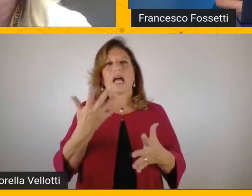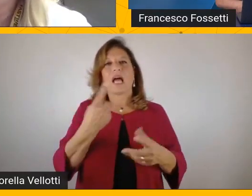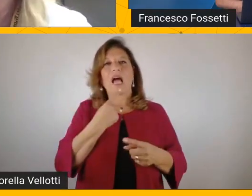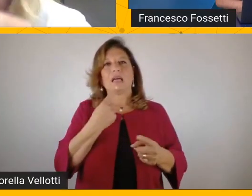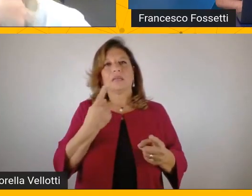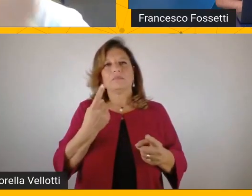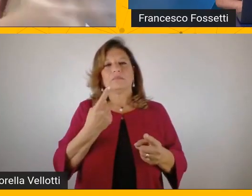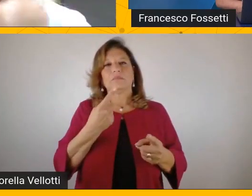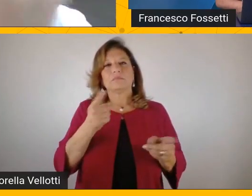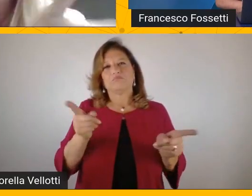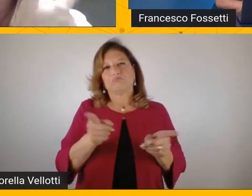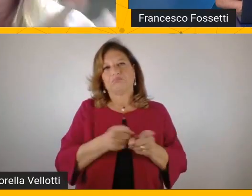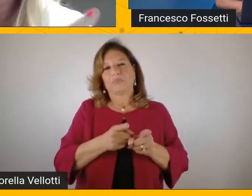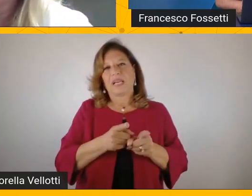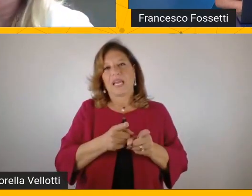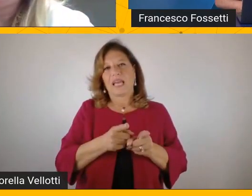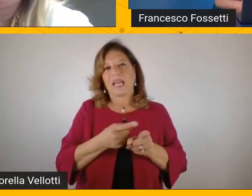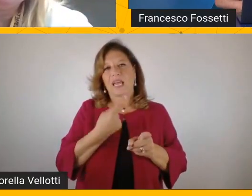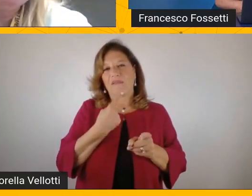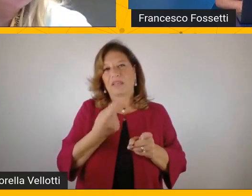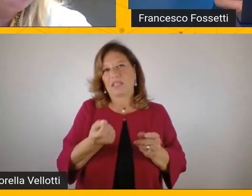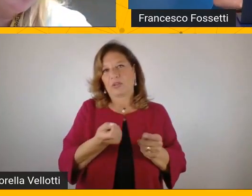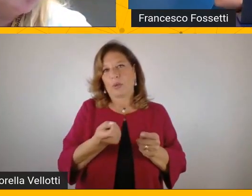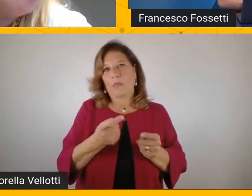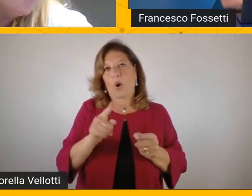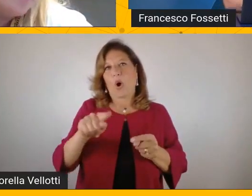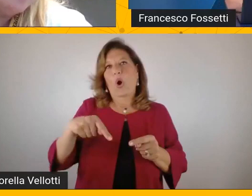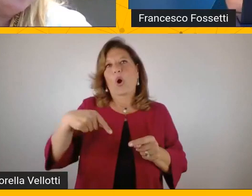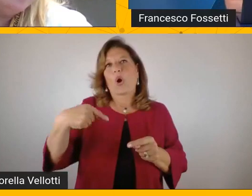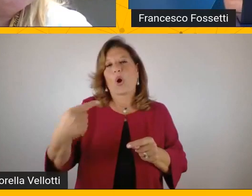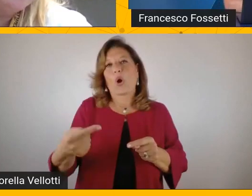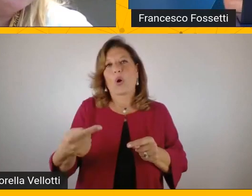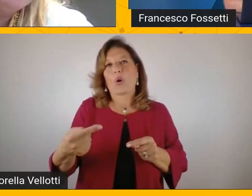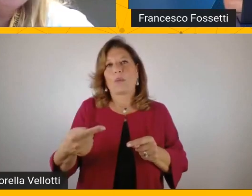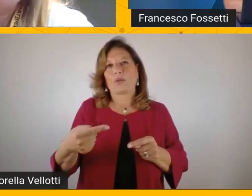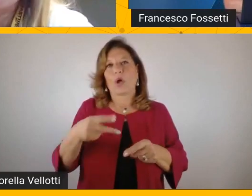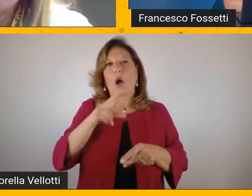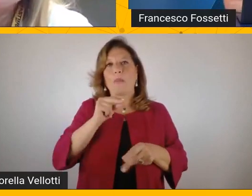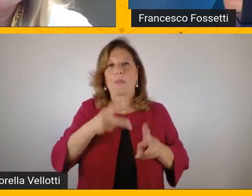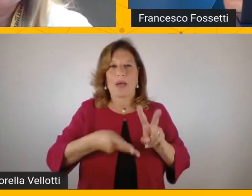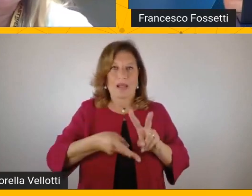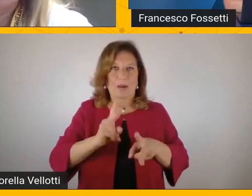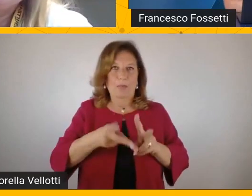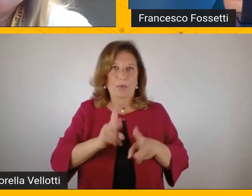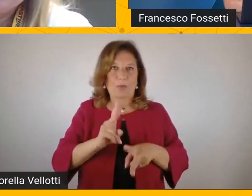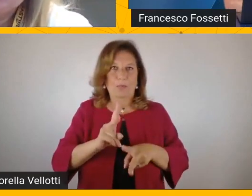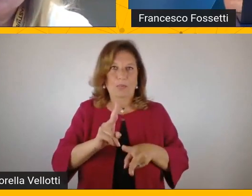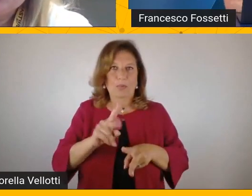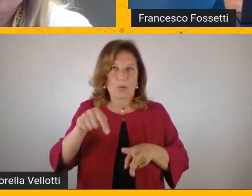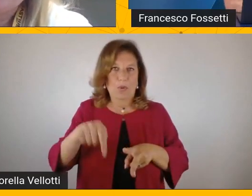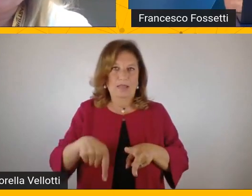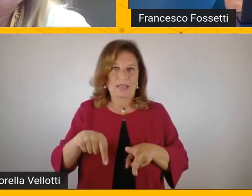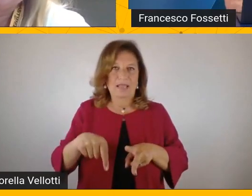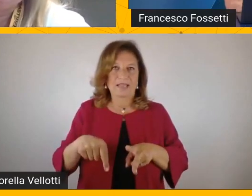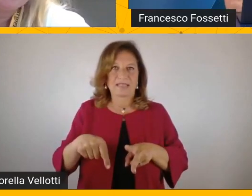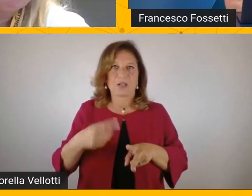accennato poi tu avevi detto nella prossima puntata ne